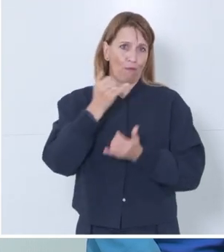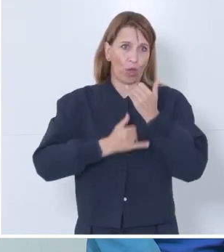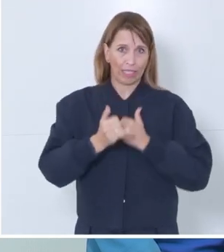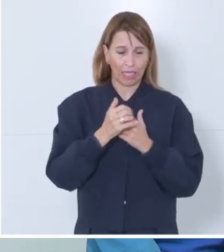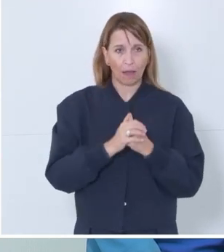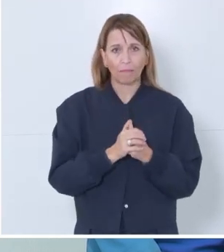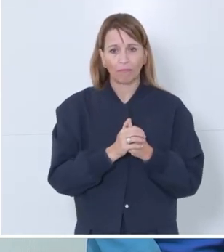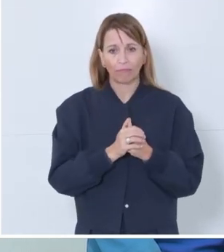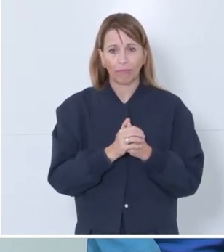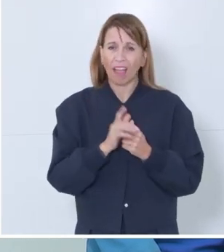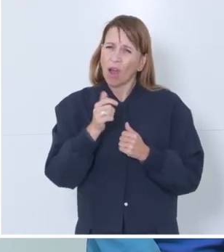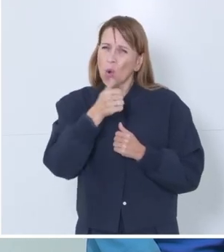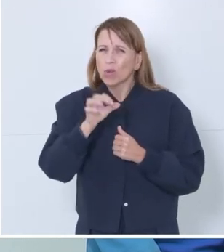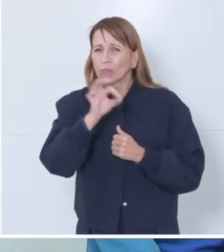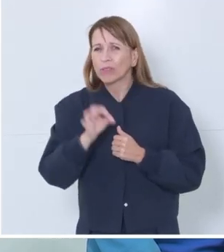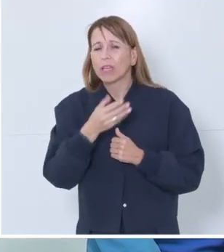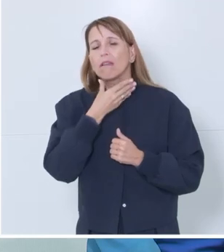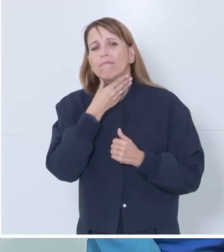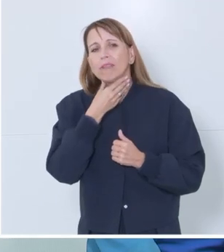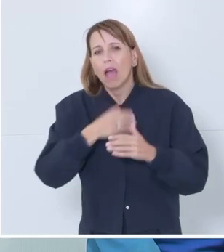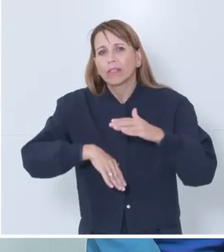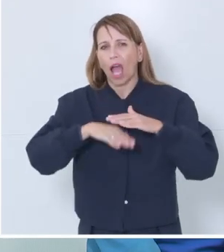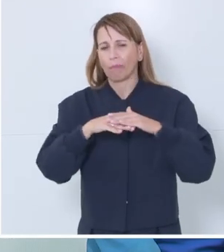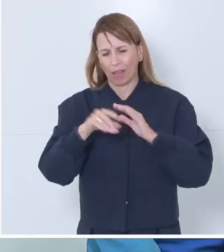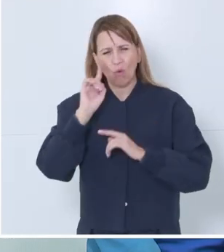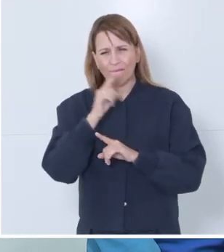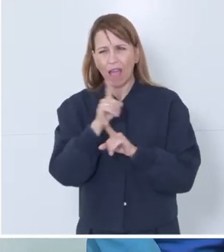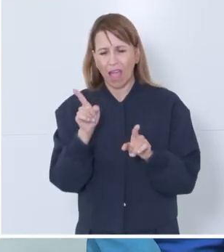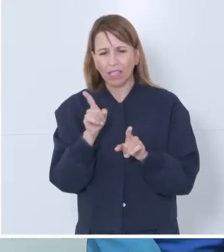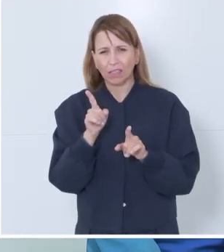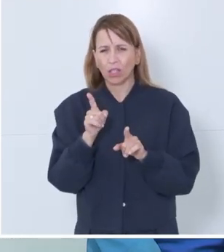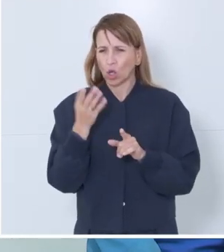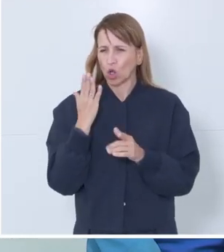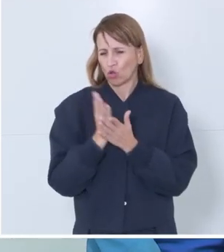Eine hundertprozentige Bedarfsdeckung, auch das wissen Sie aus den vergangenen Pressekonferenzen,